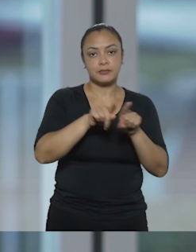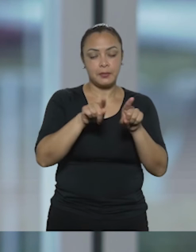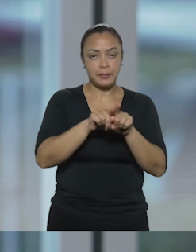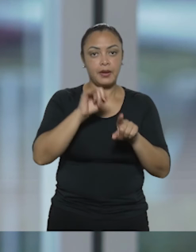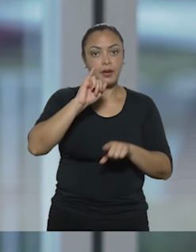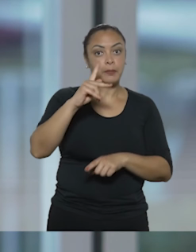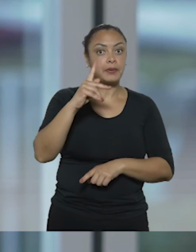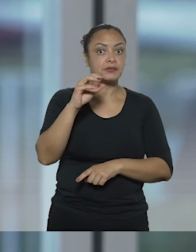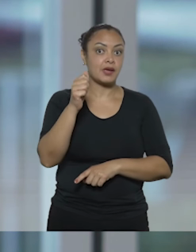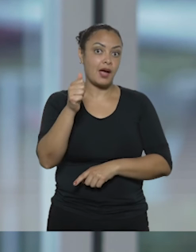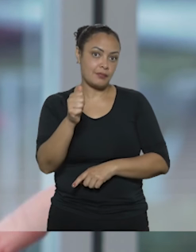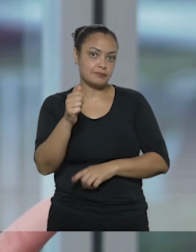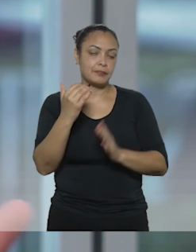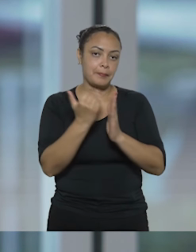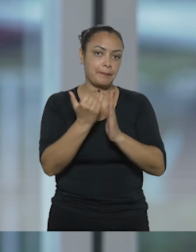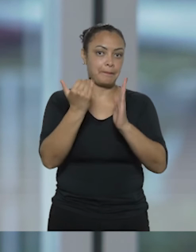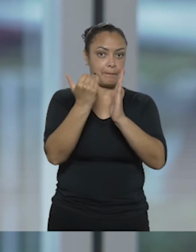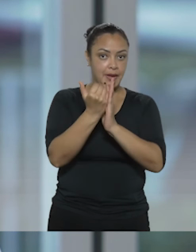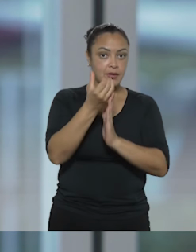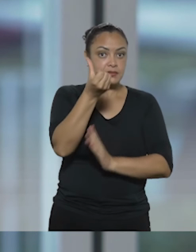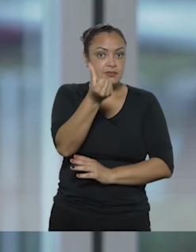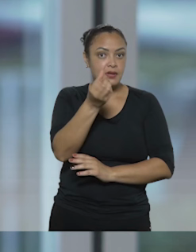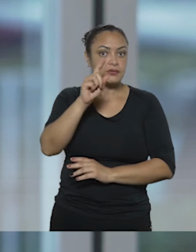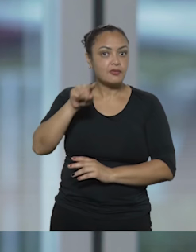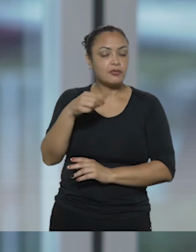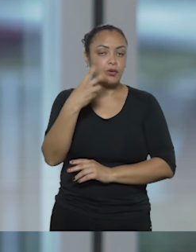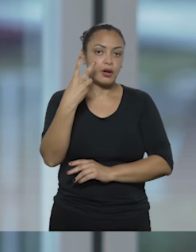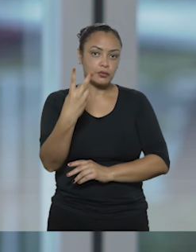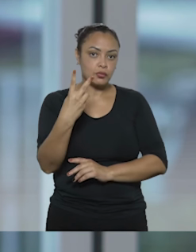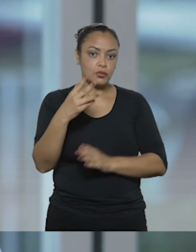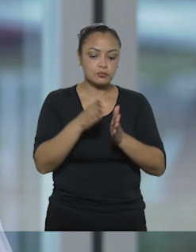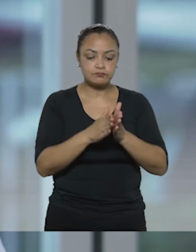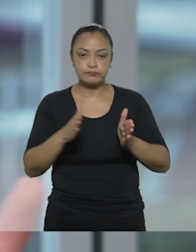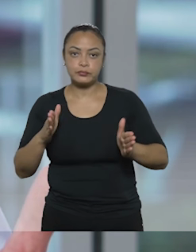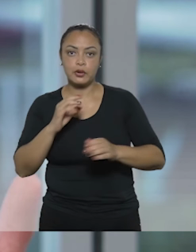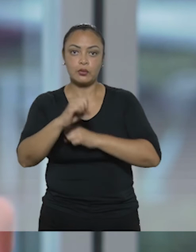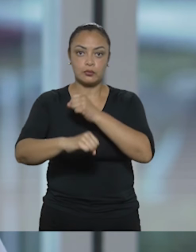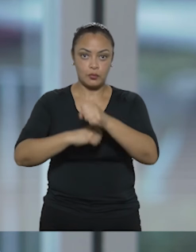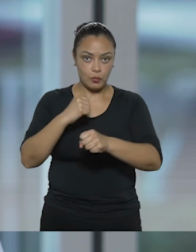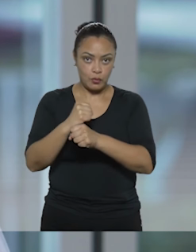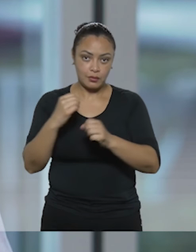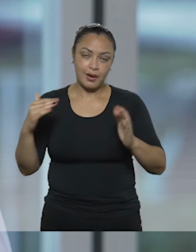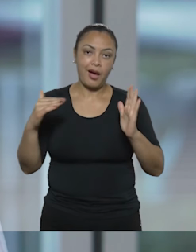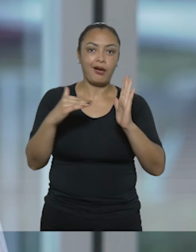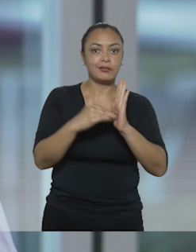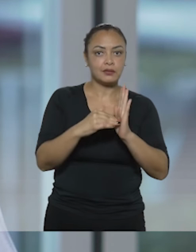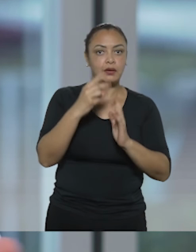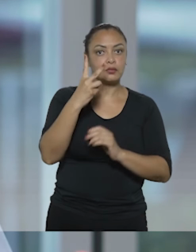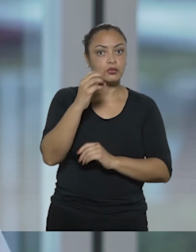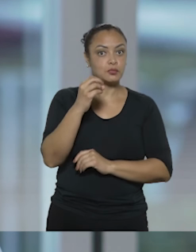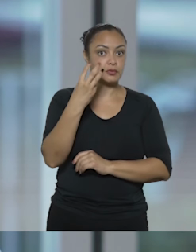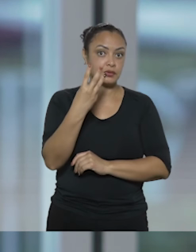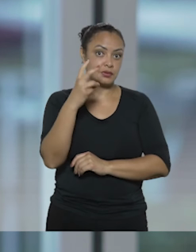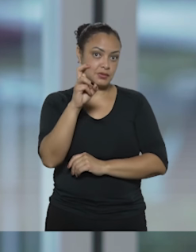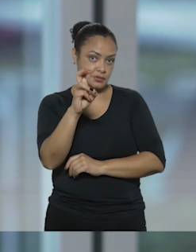que ficaram no patamar de IPCA+ 6,2% ao ano com vencimento em 2035.